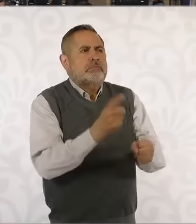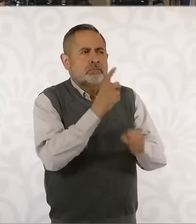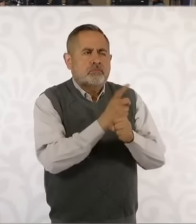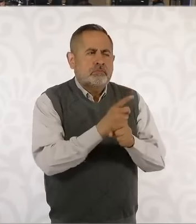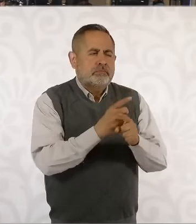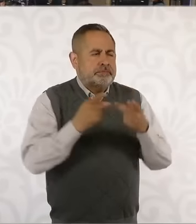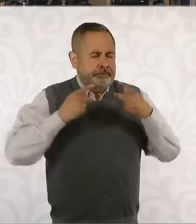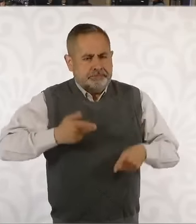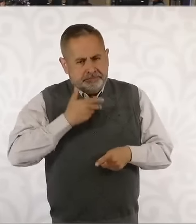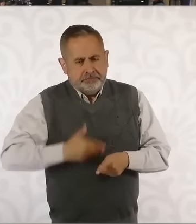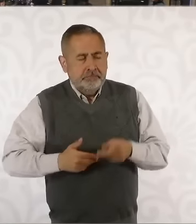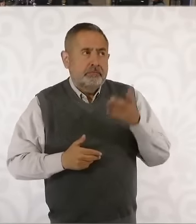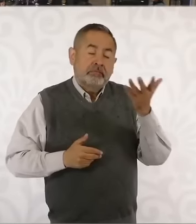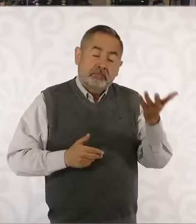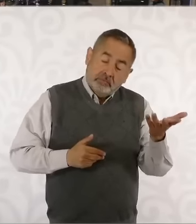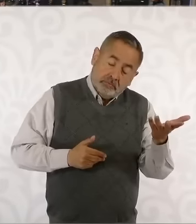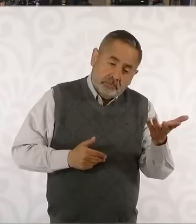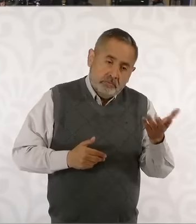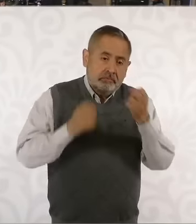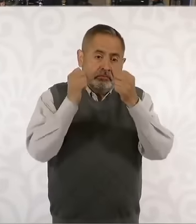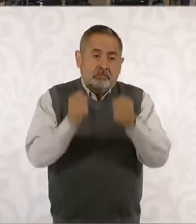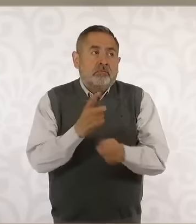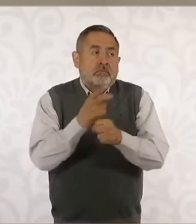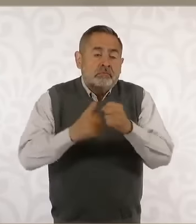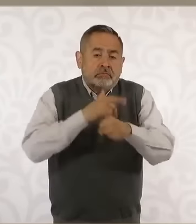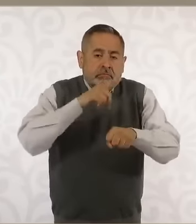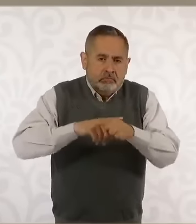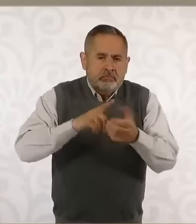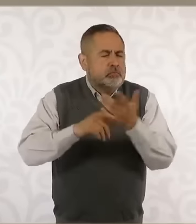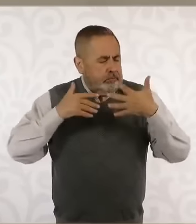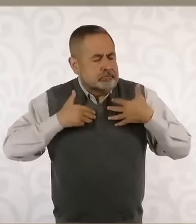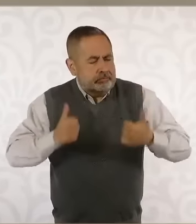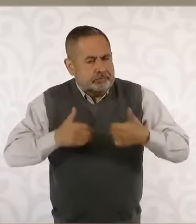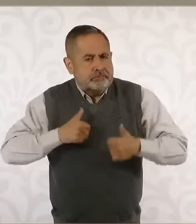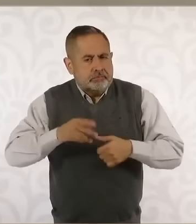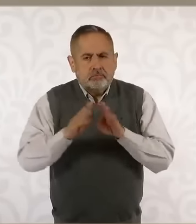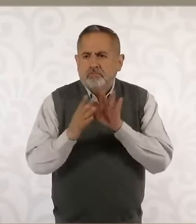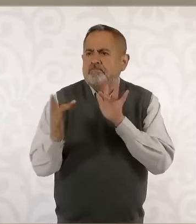personal, también es un asunto de estado. Entiendo el tema de la cercanía con la gente,